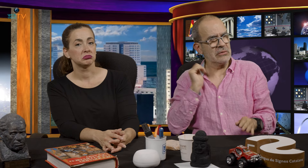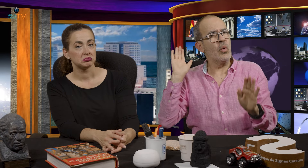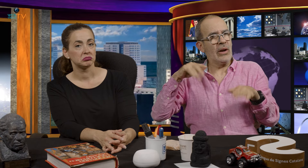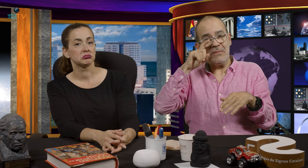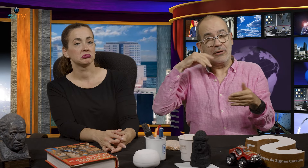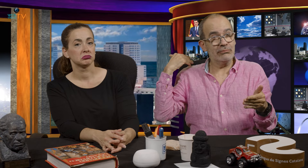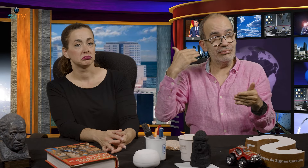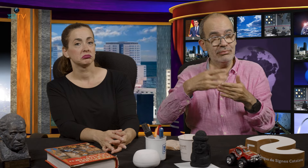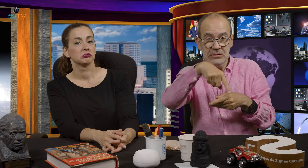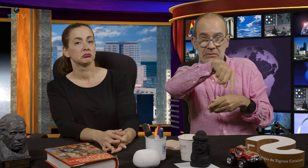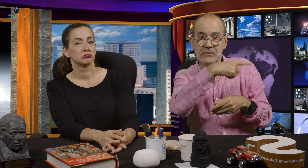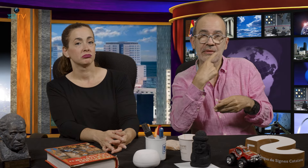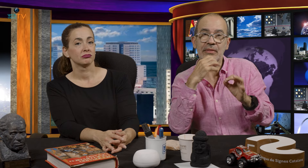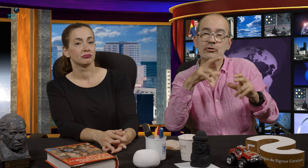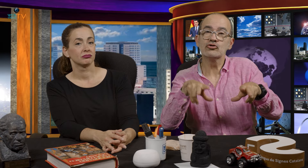Se da la circunstancia de que, en los últimos años,